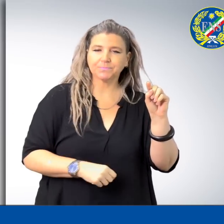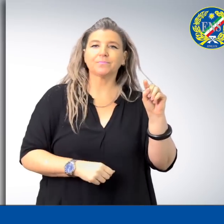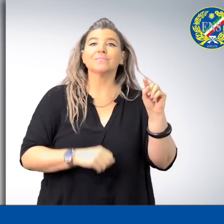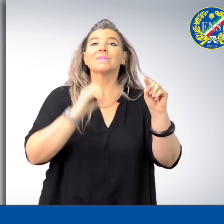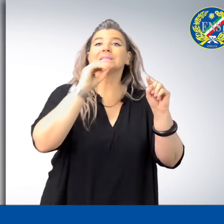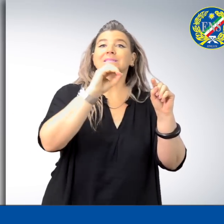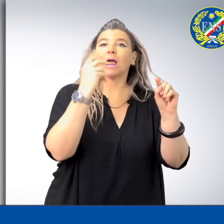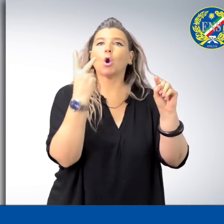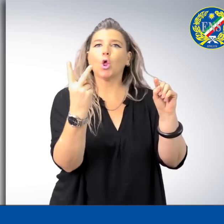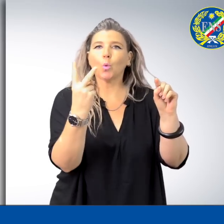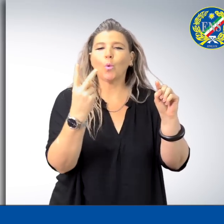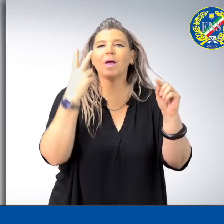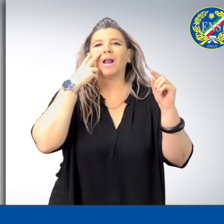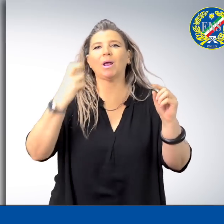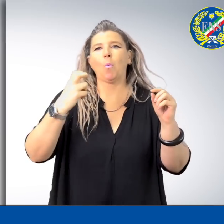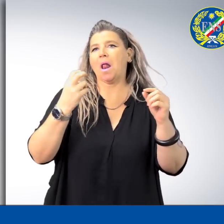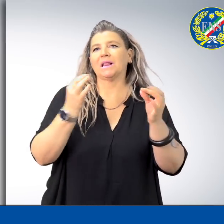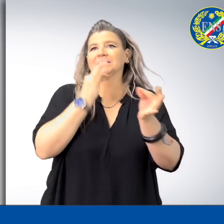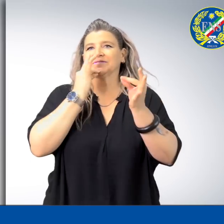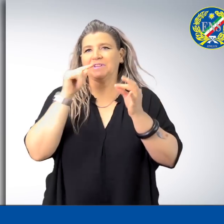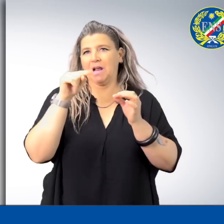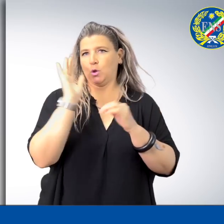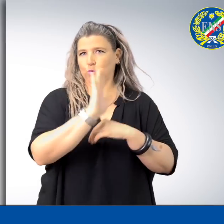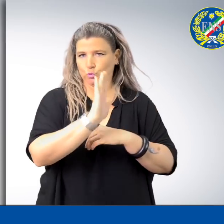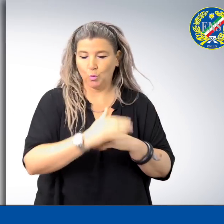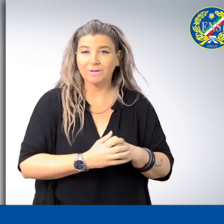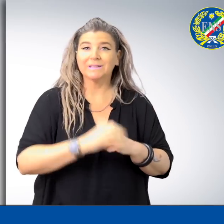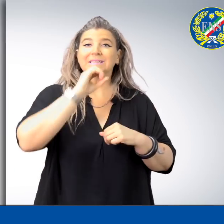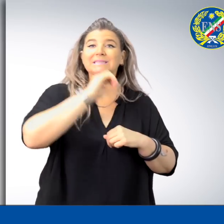Il sottocodice 02 riguarda il dispositivo retrovisore adatto.